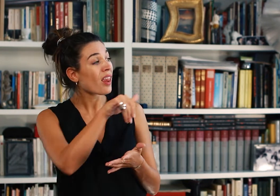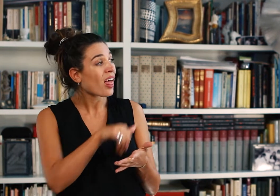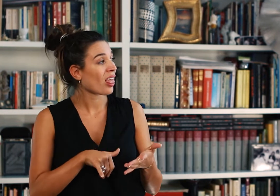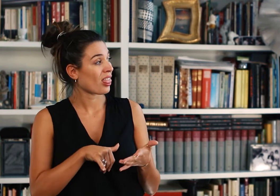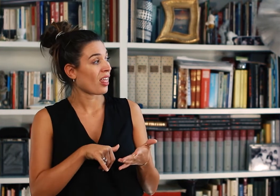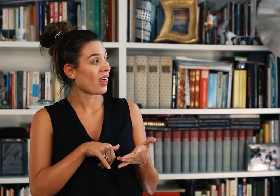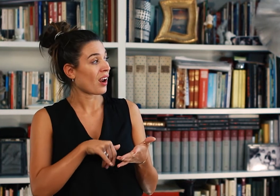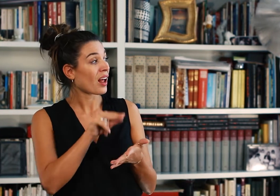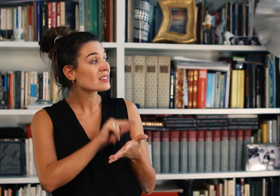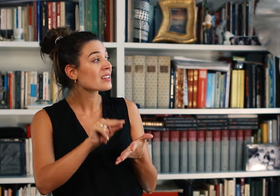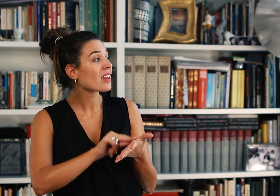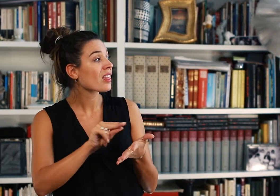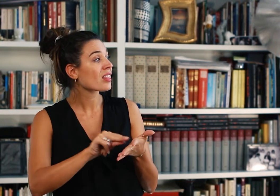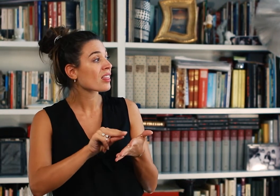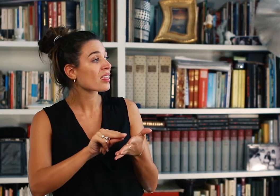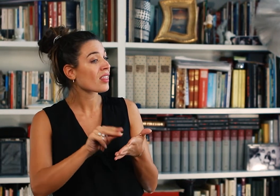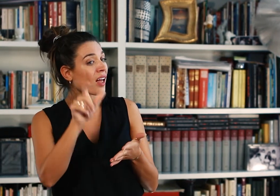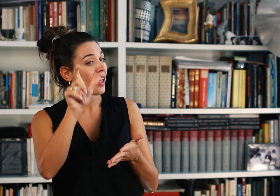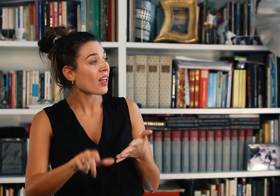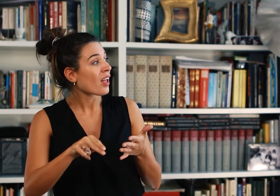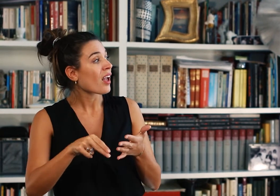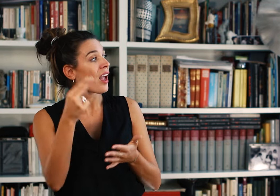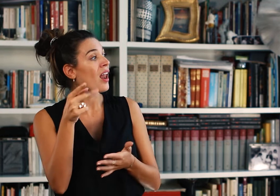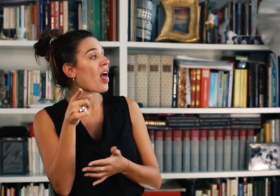"Quella lettera la scrisse Helene." Silenzio.